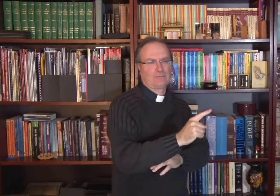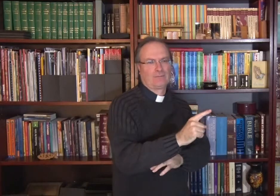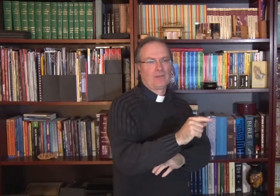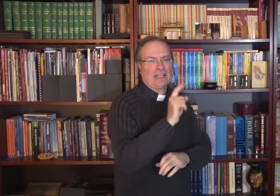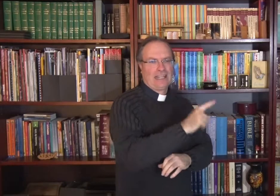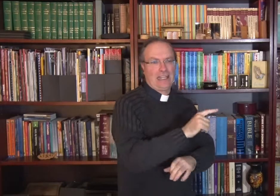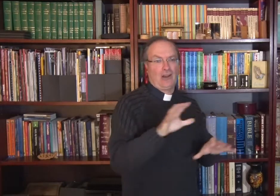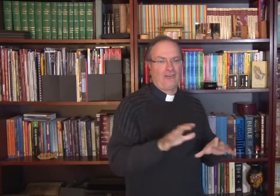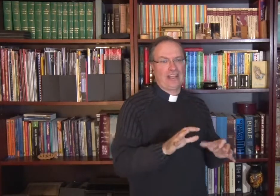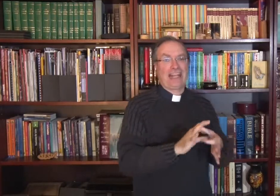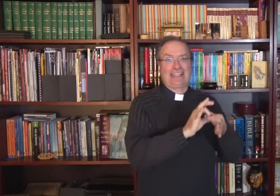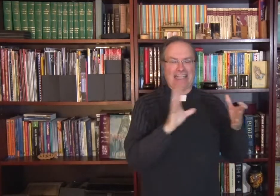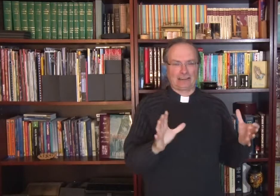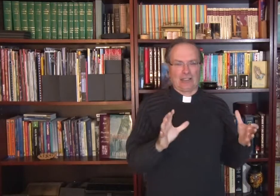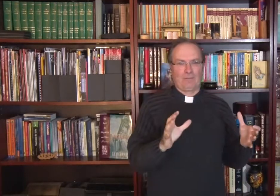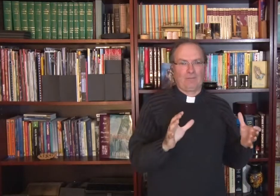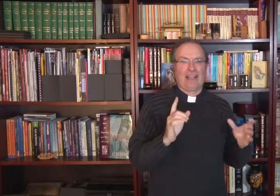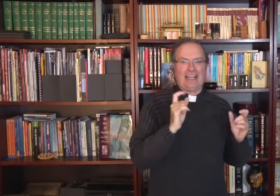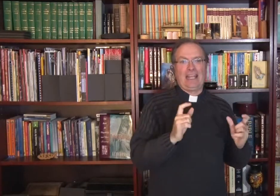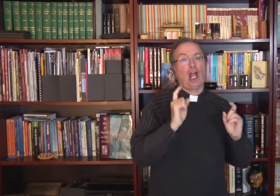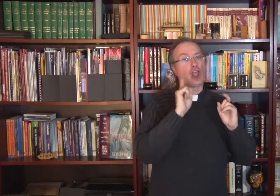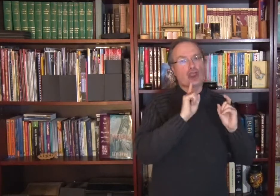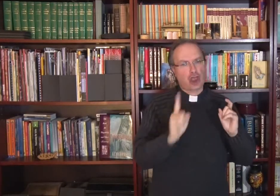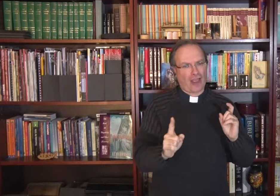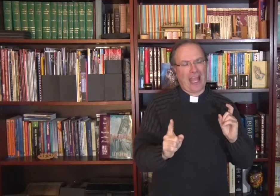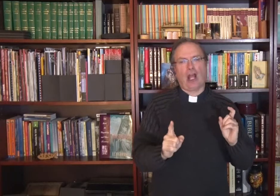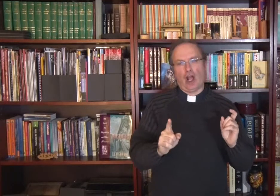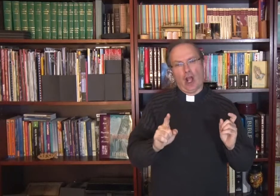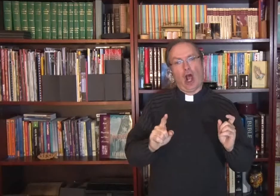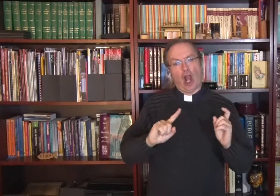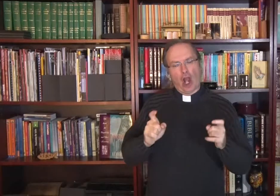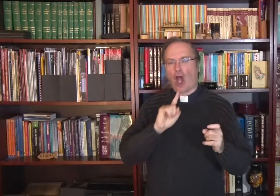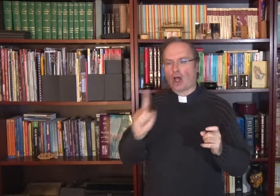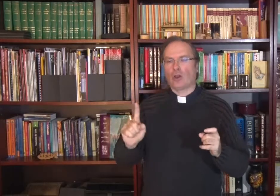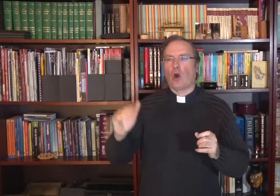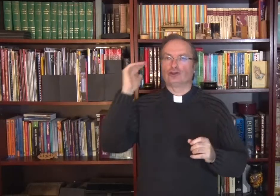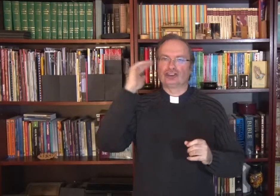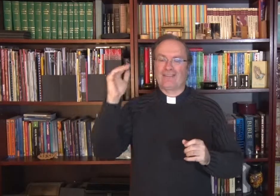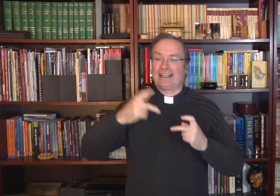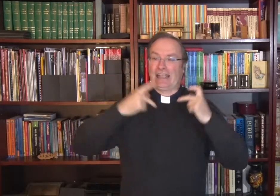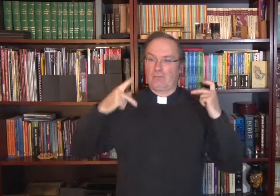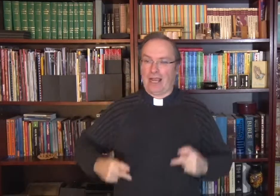Il le fit détacher et donna l’ordre aux chefs des prêtres